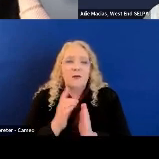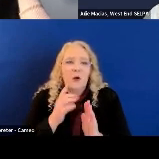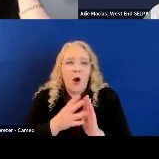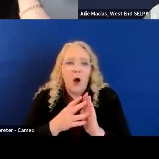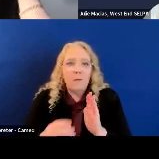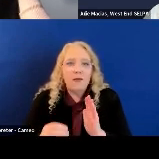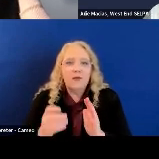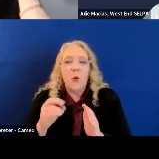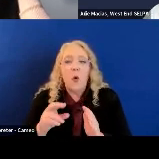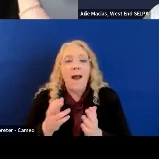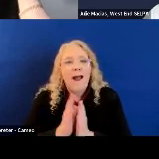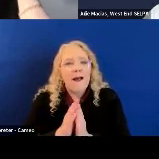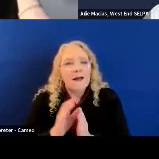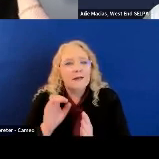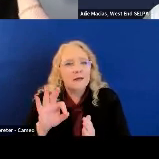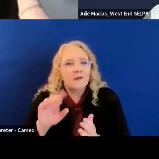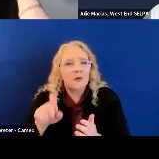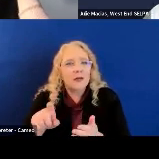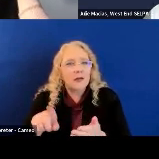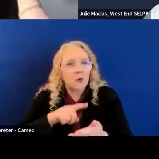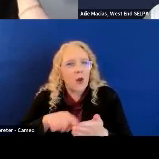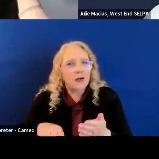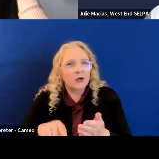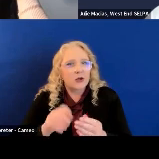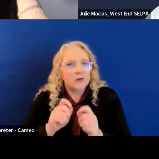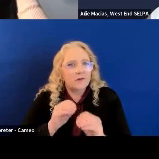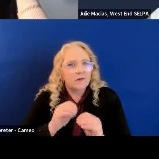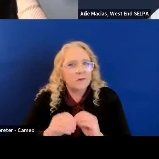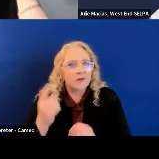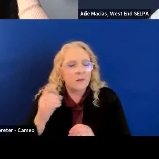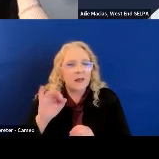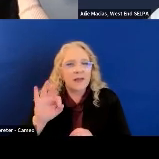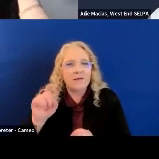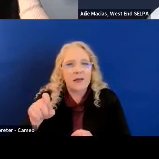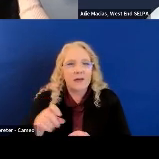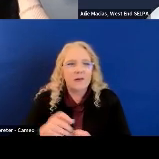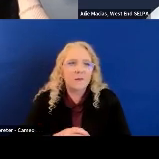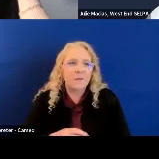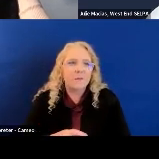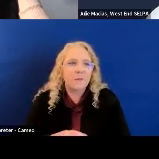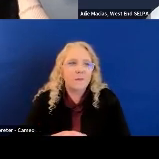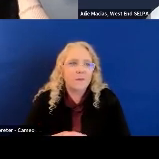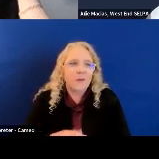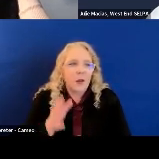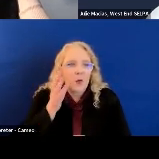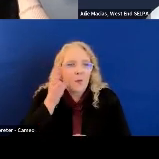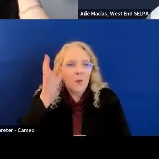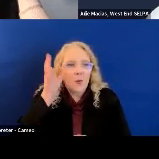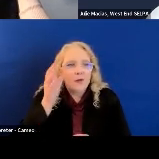correcciones si es necesario consentimiento de los padres para la oferta de educación especial y